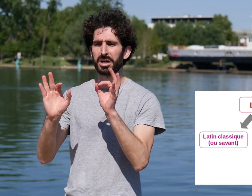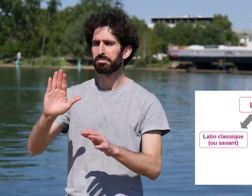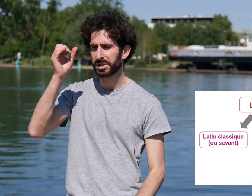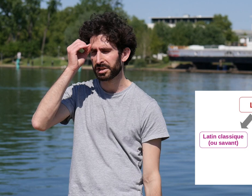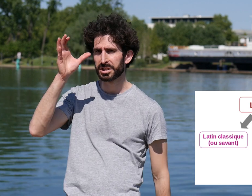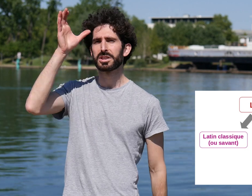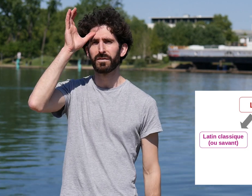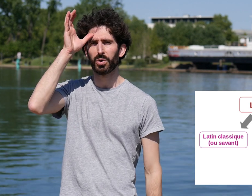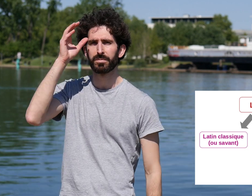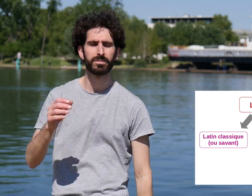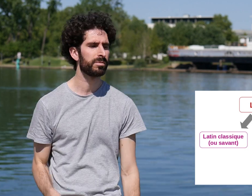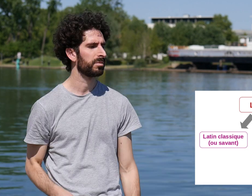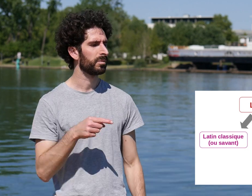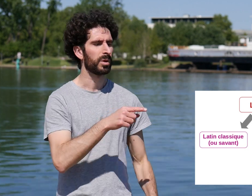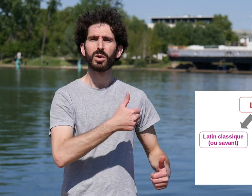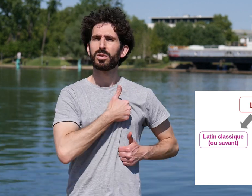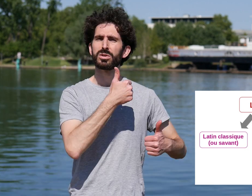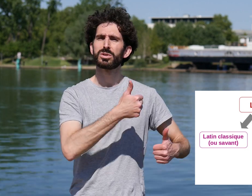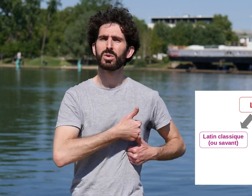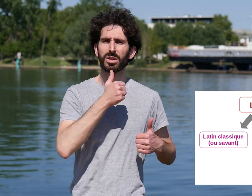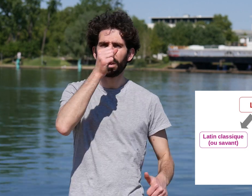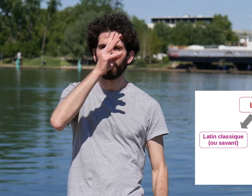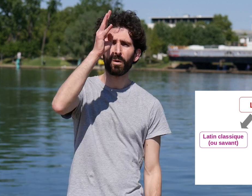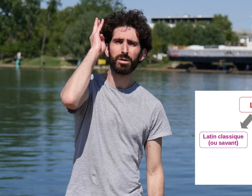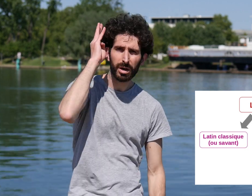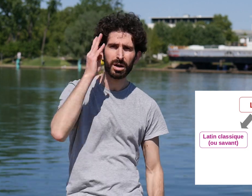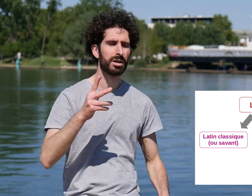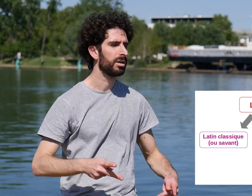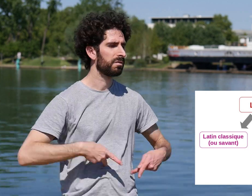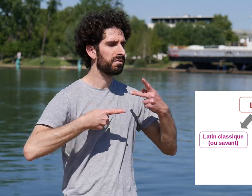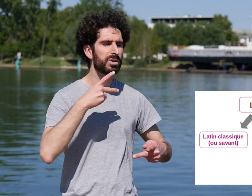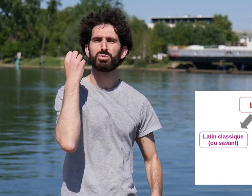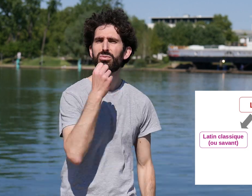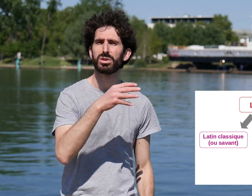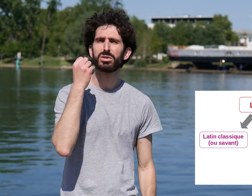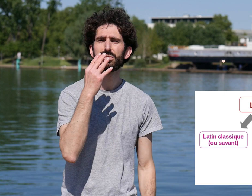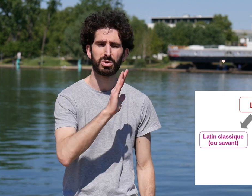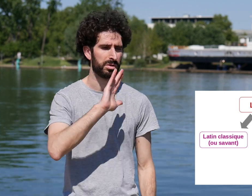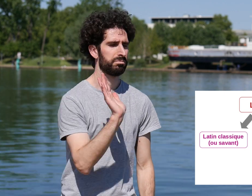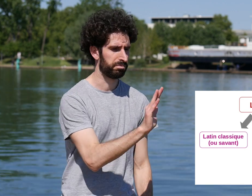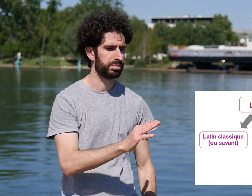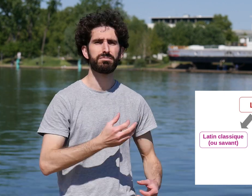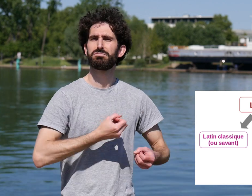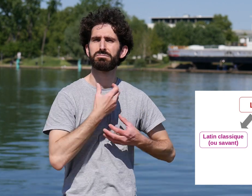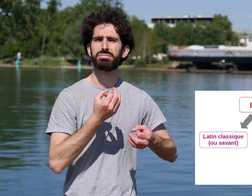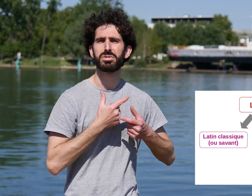était utilisé par les savants. Le soldat romain, lui, s'exprimait tous les jours dans la langue populaire :